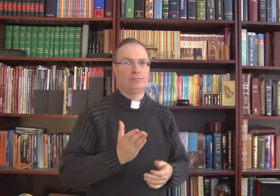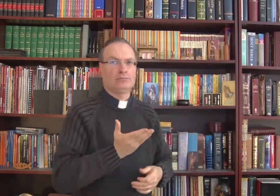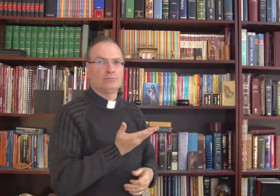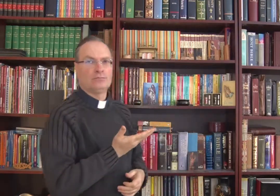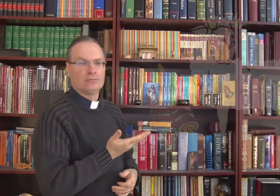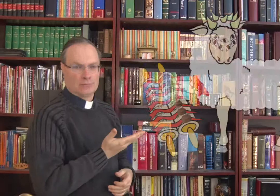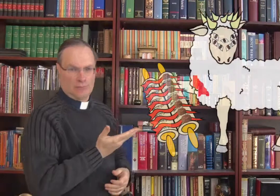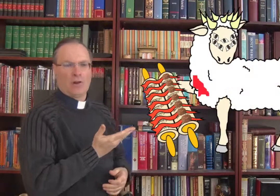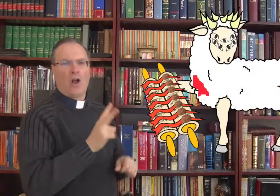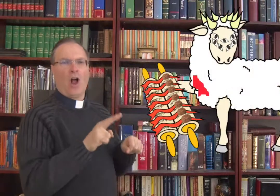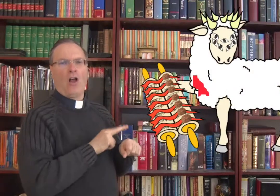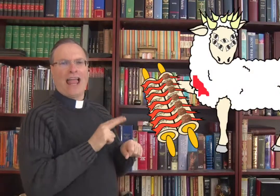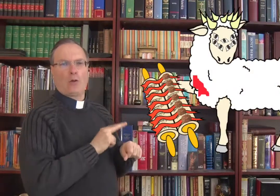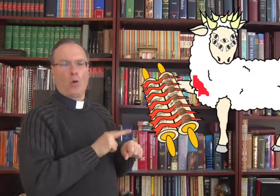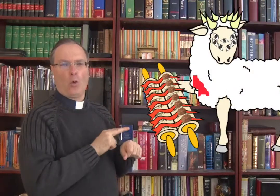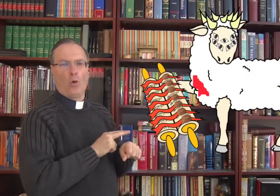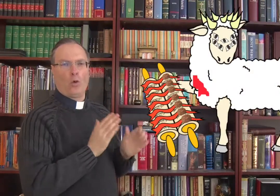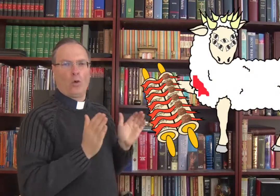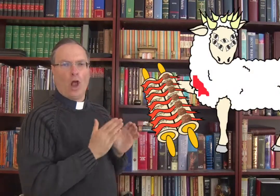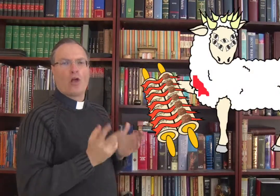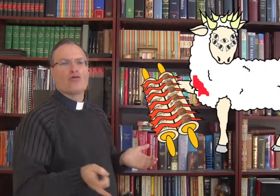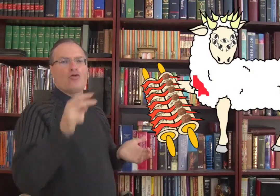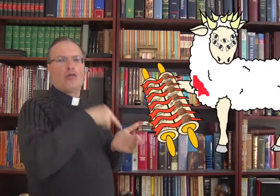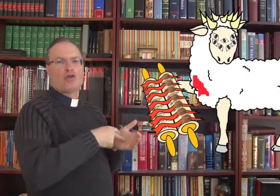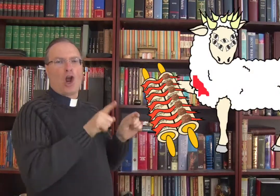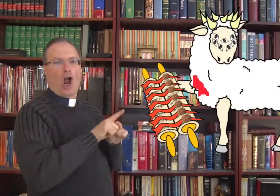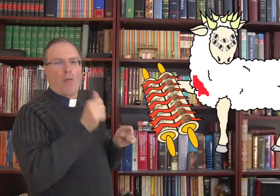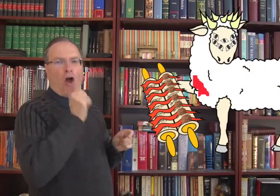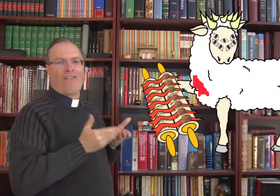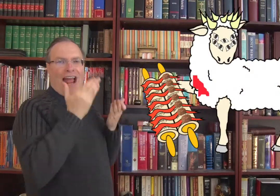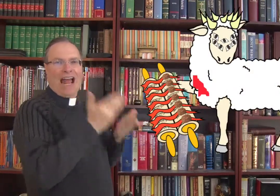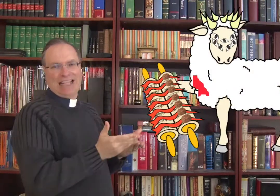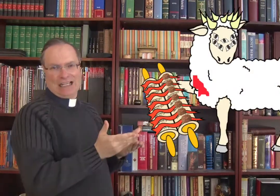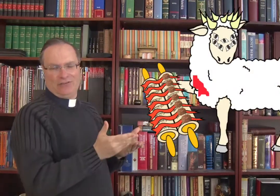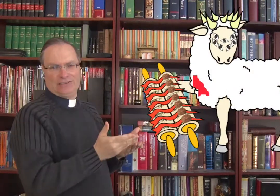un agneau debout comme offert en sacrifice.